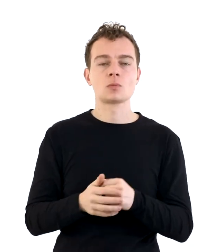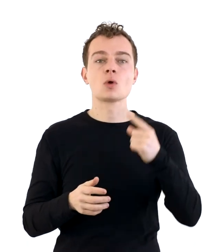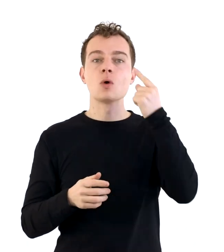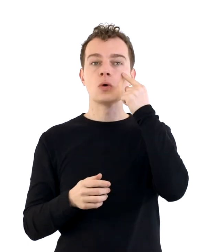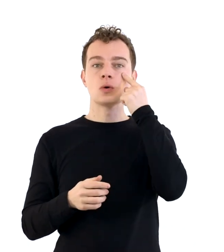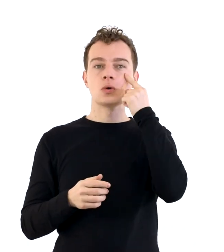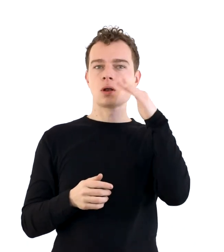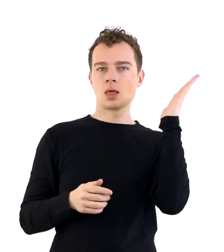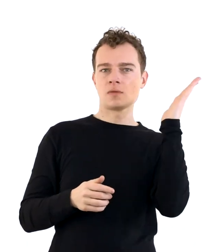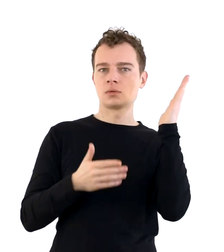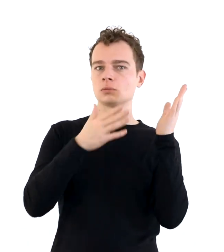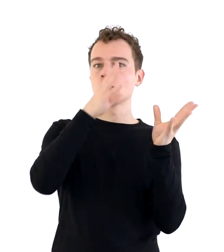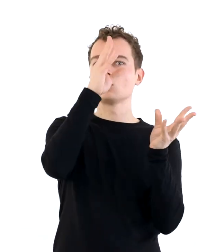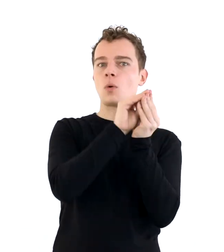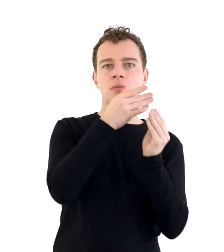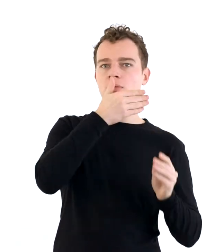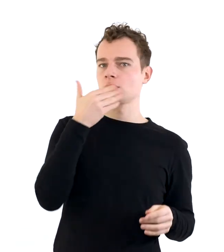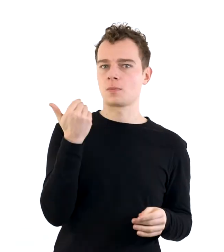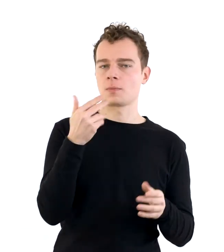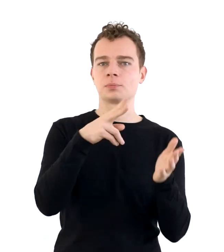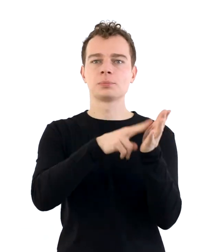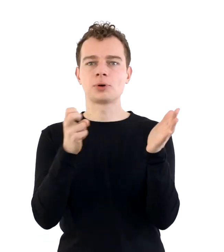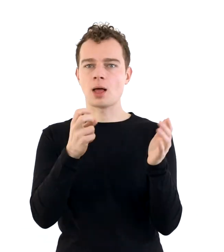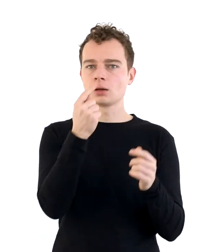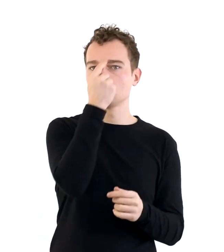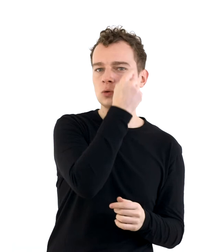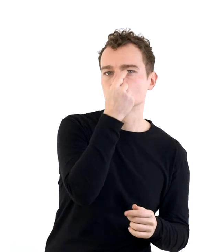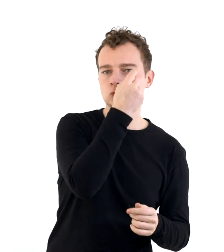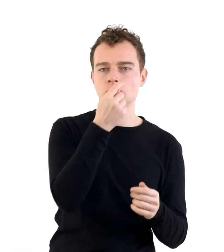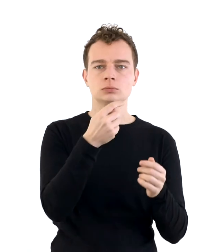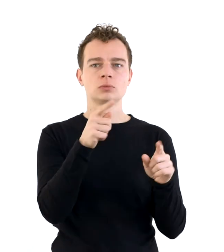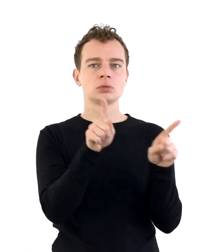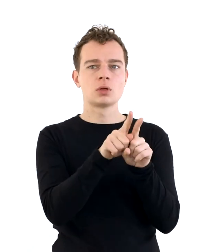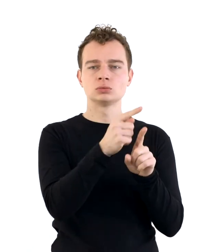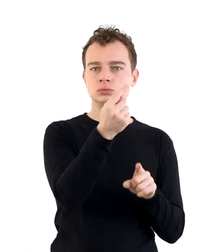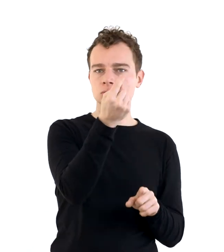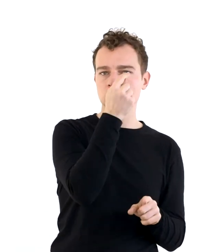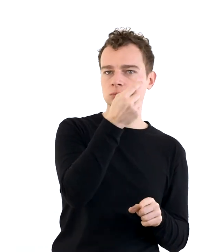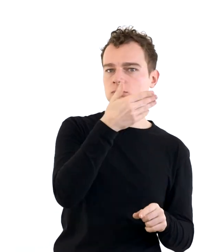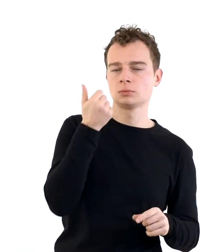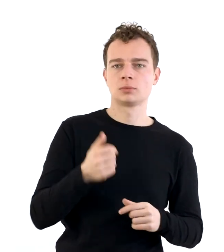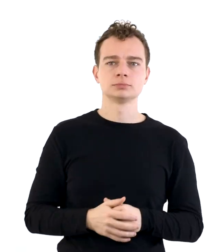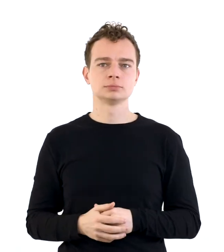Lewe oko jest niekompletne; brak tęczówki i źrenicy.